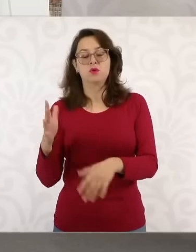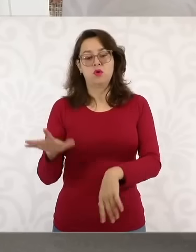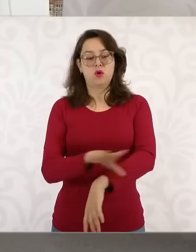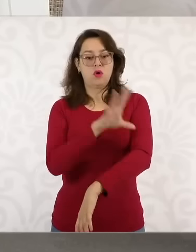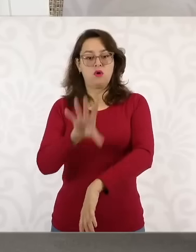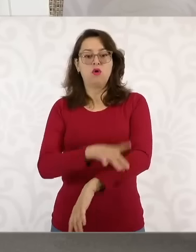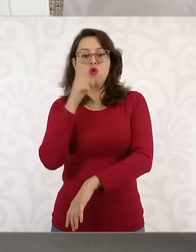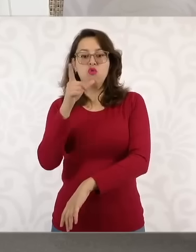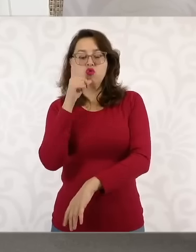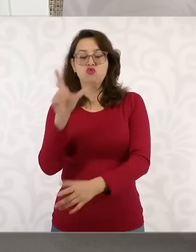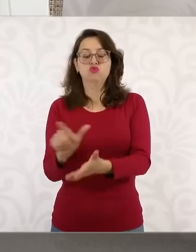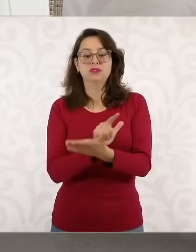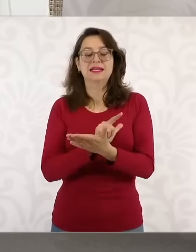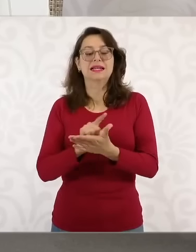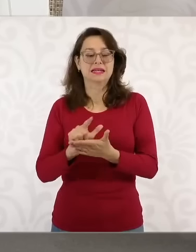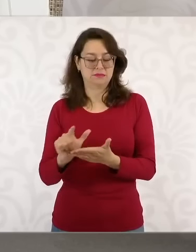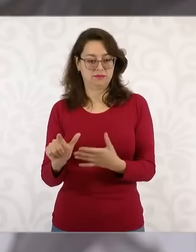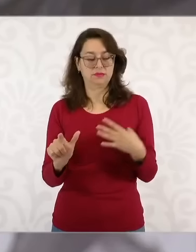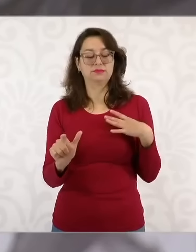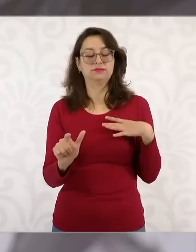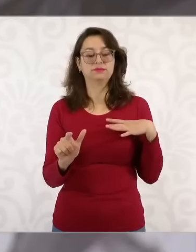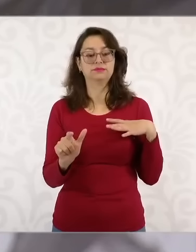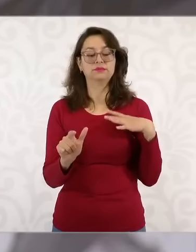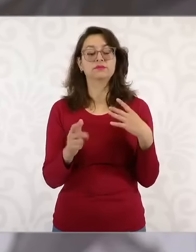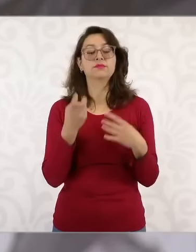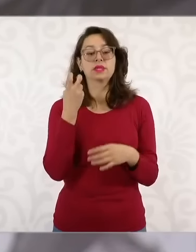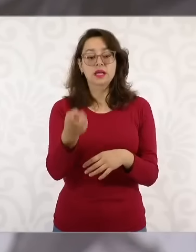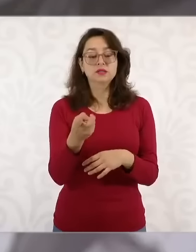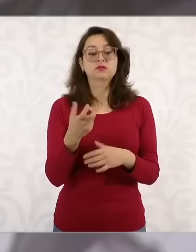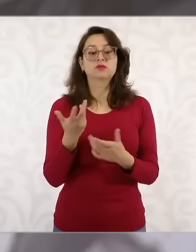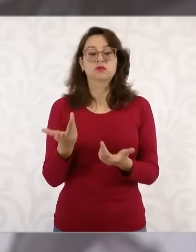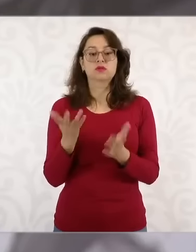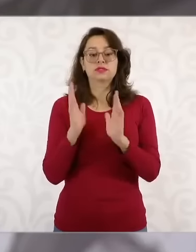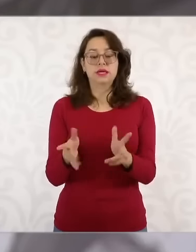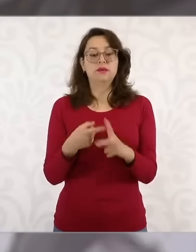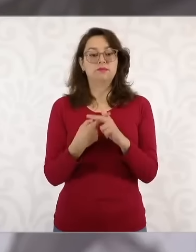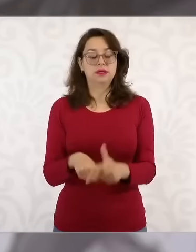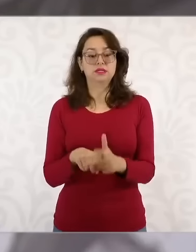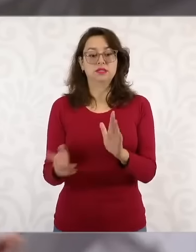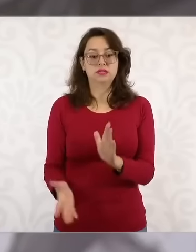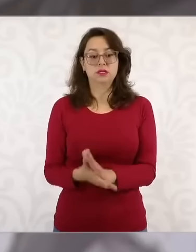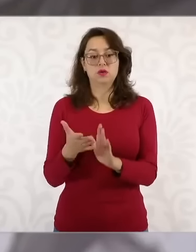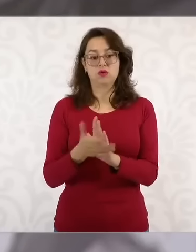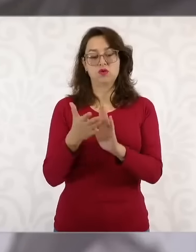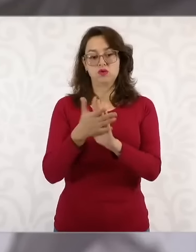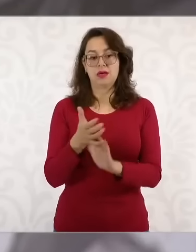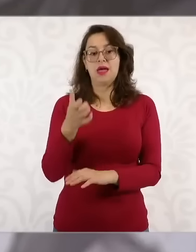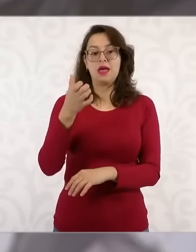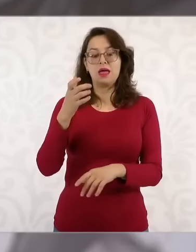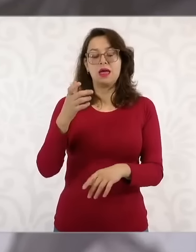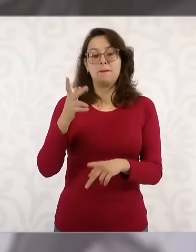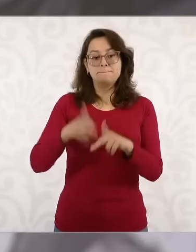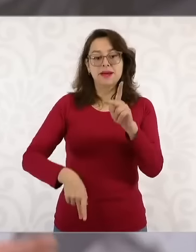la Comisión Federal de Electricidad y este ya está en construcción la etapa 3 de Puerto Peñasco y en